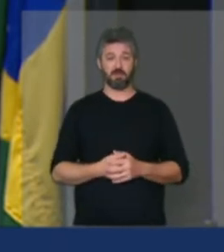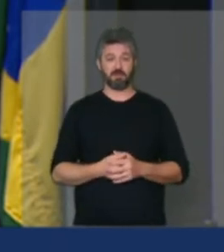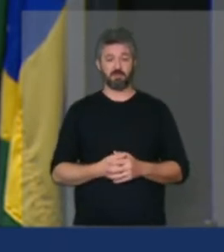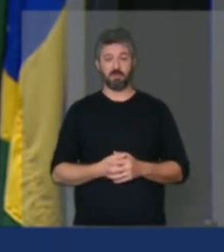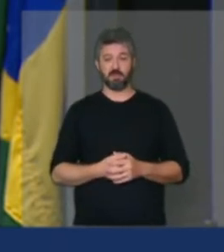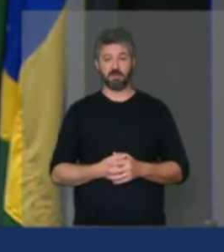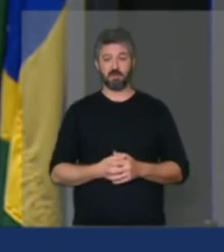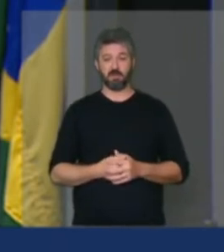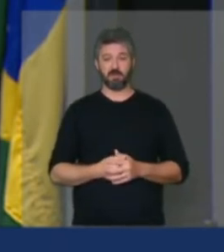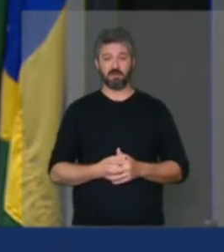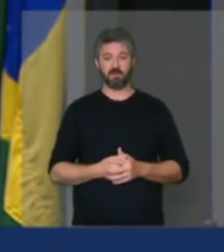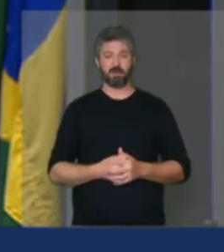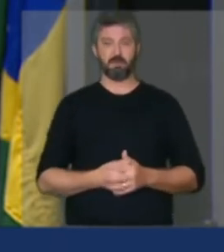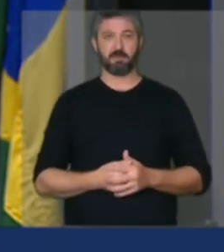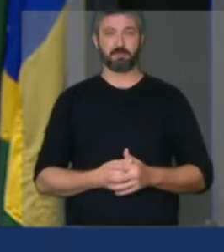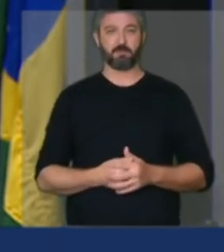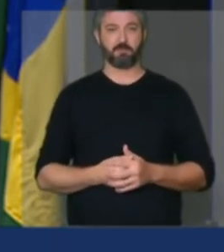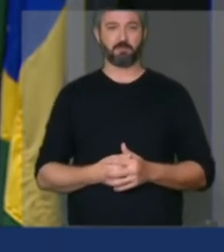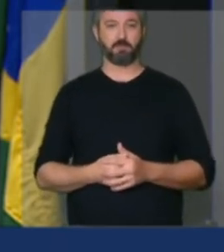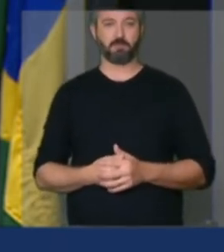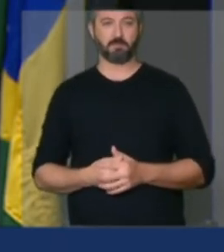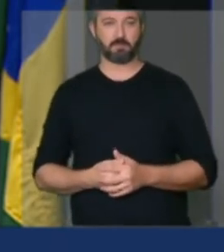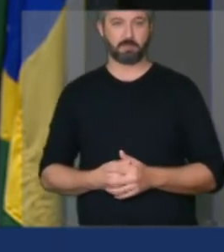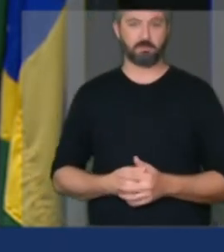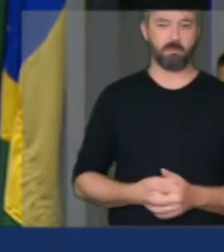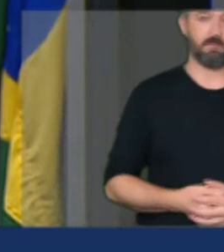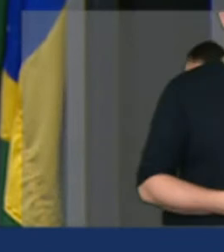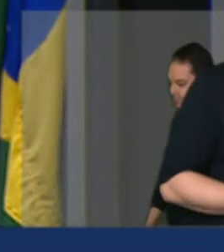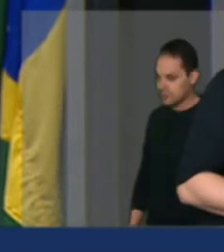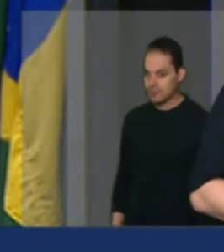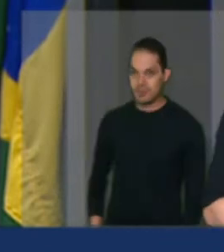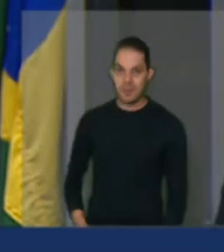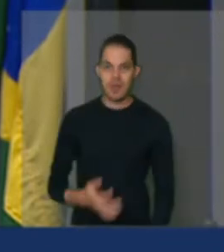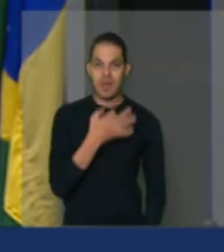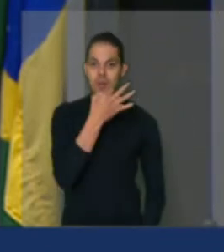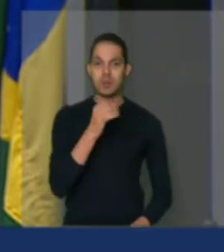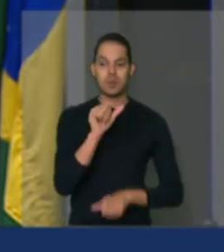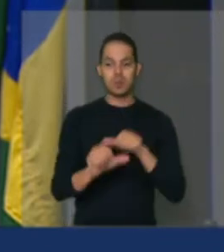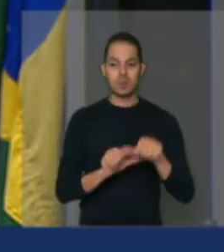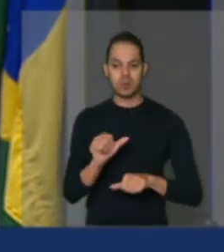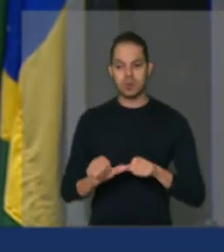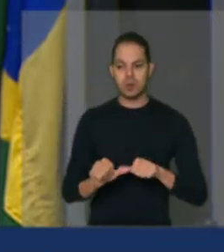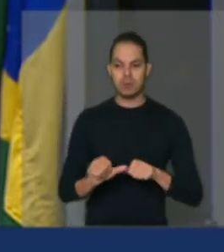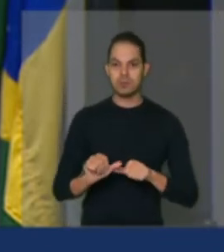CASA QUE, INFELIZMENTE, MUDARAM DE POSIÇÃO DO NADA. DO NADA NÃO QUE A GENTE SABE O QUE É QUE ACONTECE QUANDO